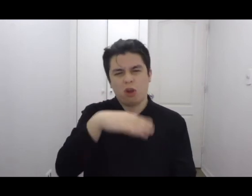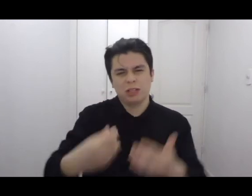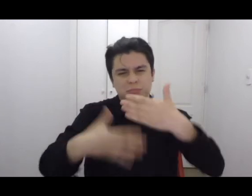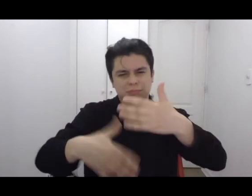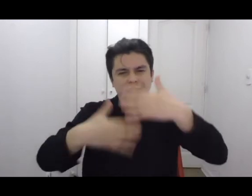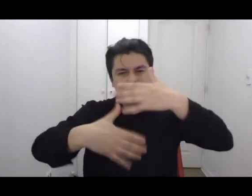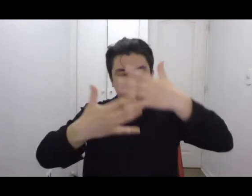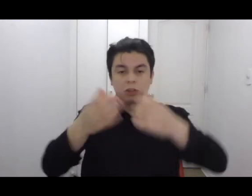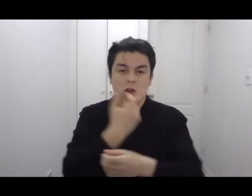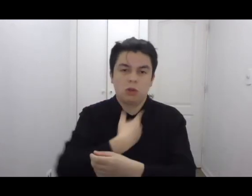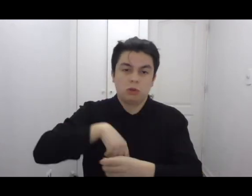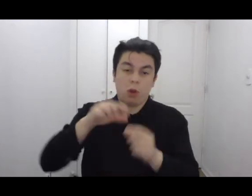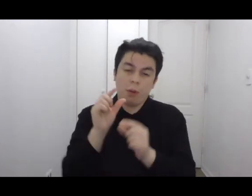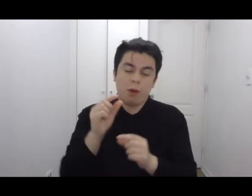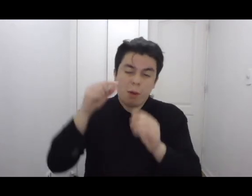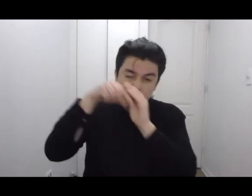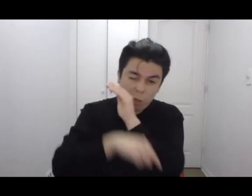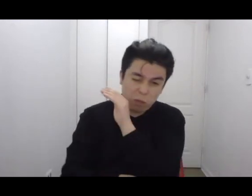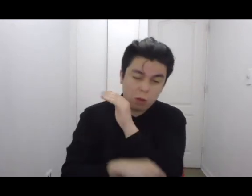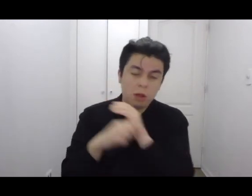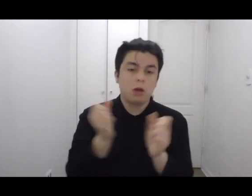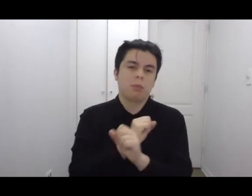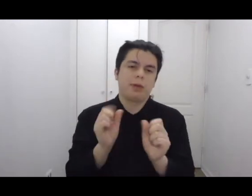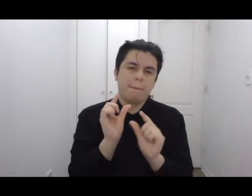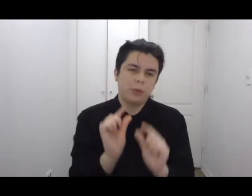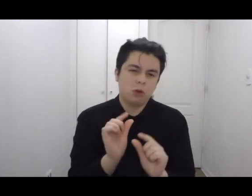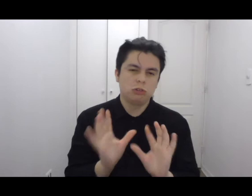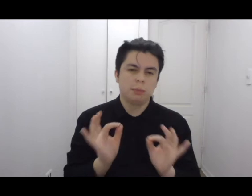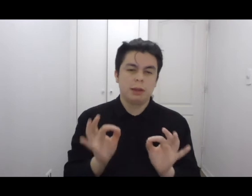onda para comentar. Es poquito no pudimos ahondar mucho en los temas porque el tiempo es acotado